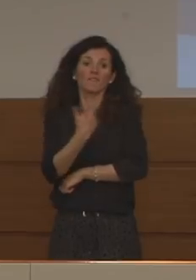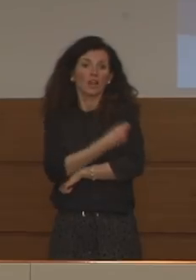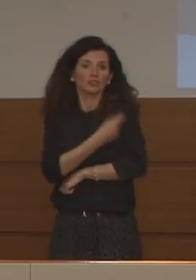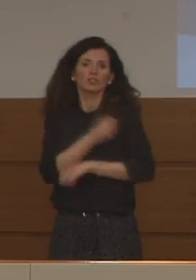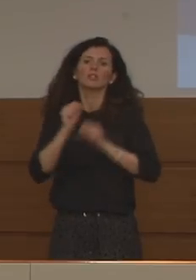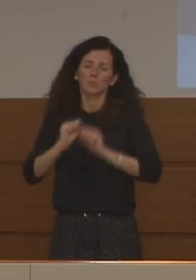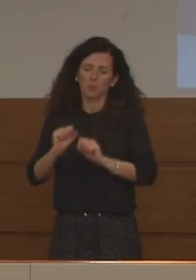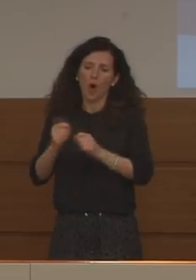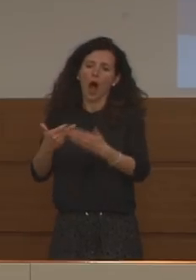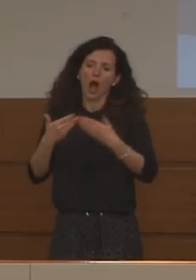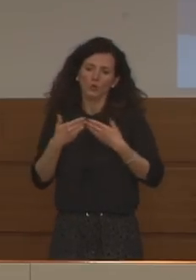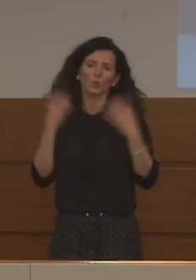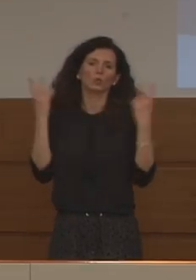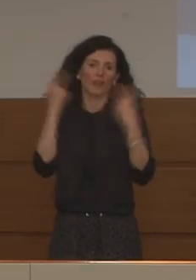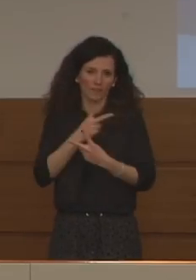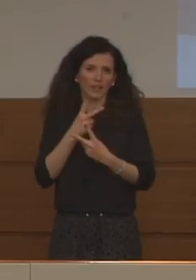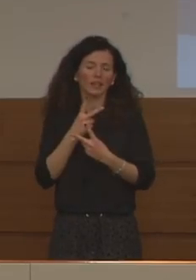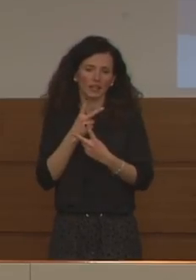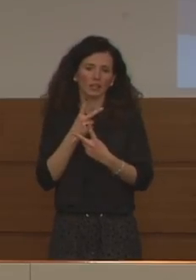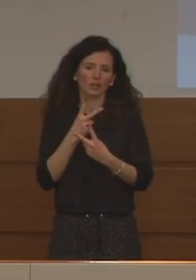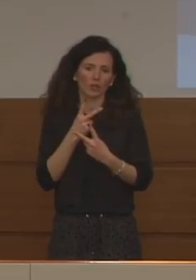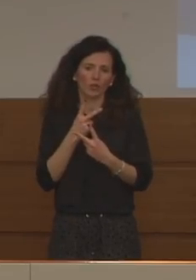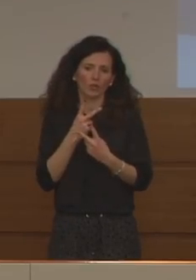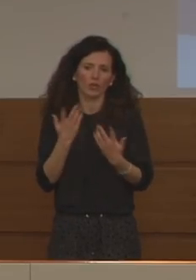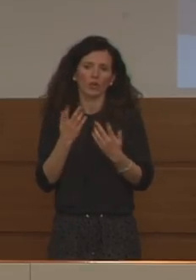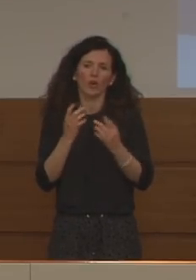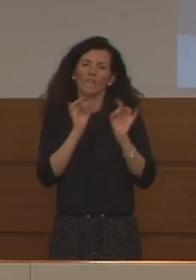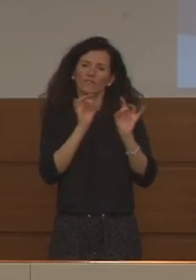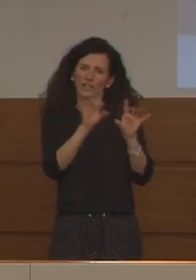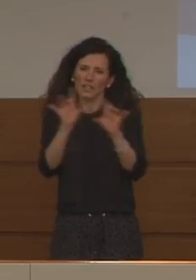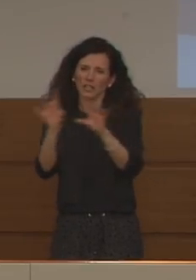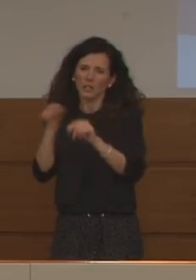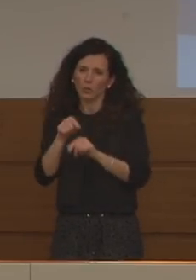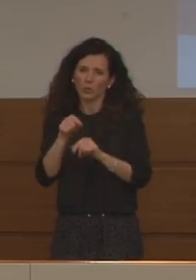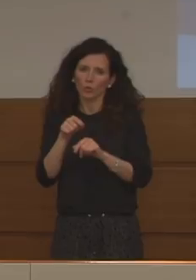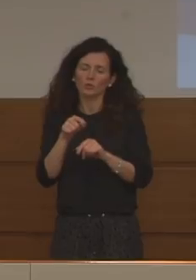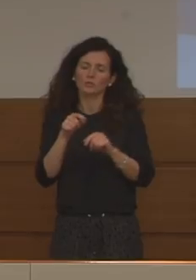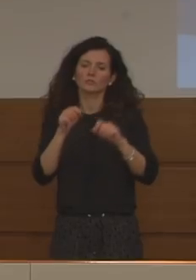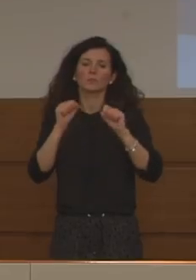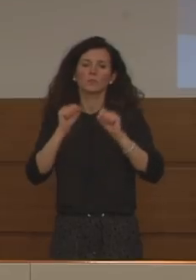effettivamente a fare sì che il virus possa interrompere in maniera